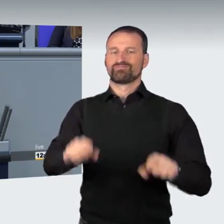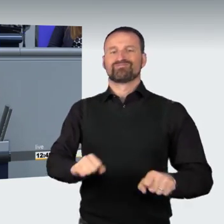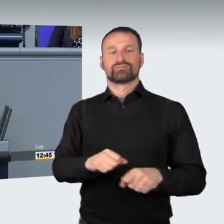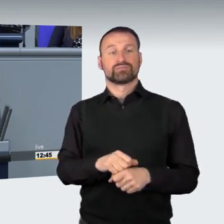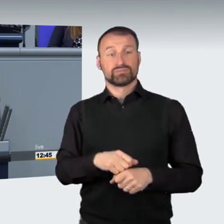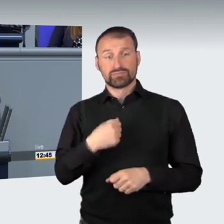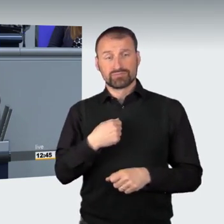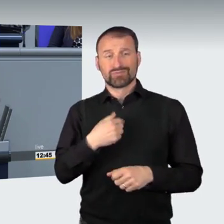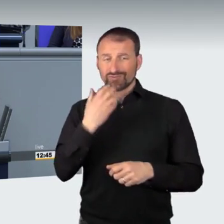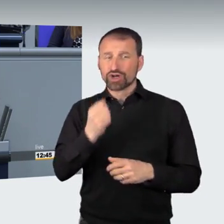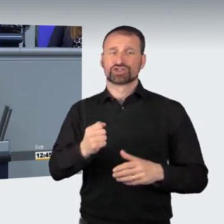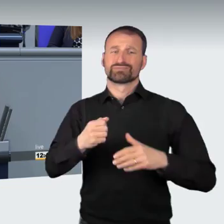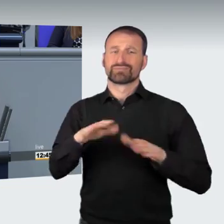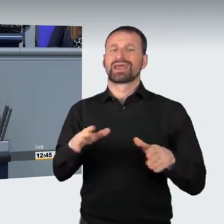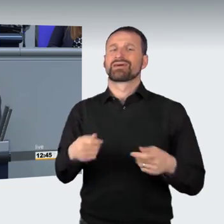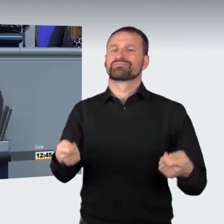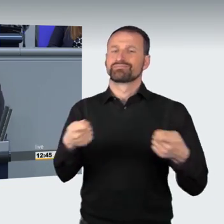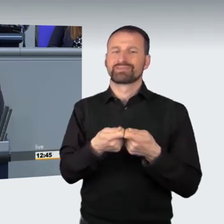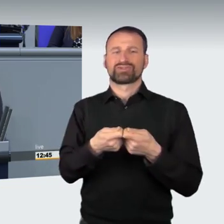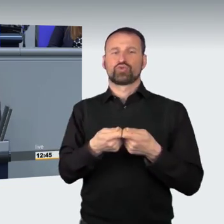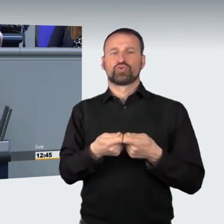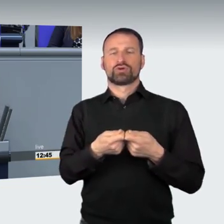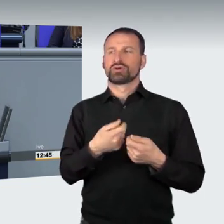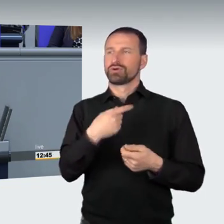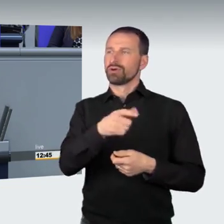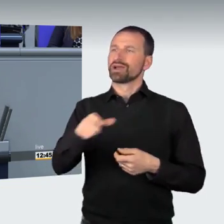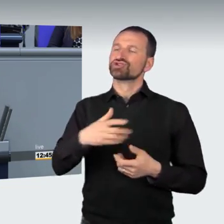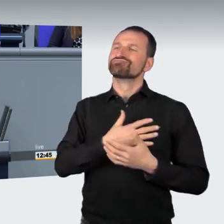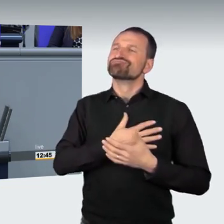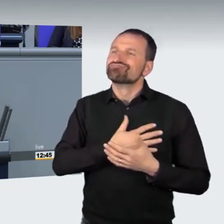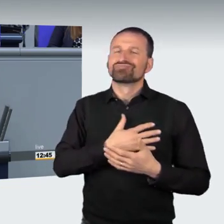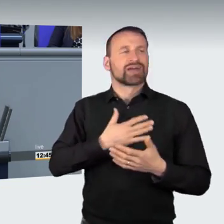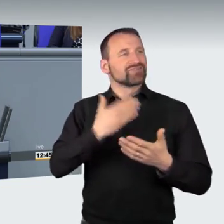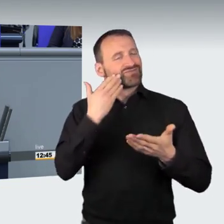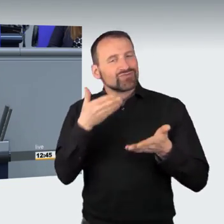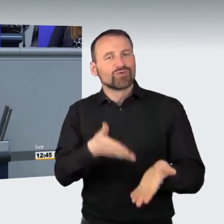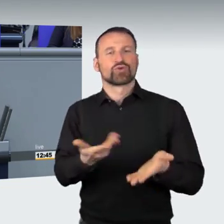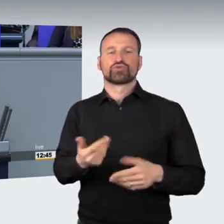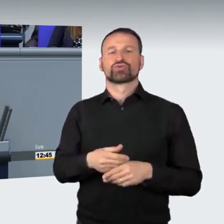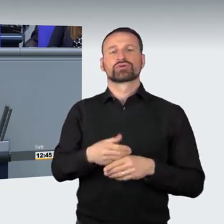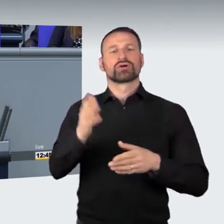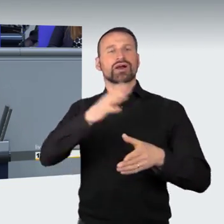liebe Kolleginnen und Kollegen, weil wir es gerade Familien ermöglichen wollen, in den eigenen vier Wänden zu wohnen.